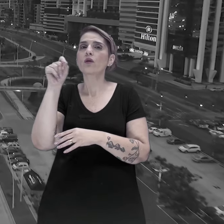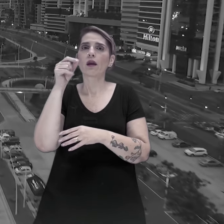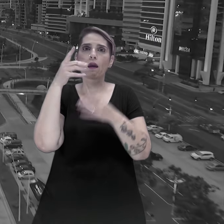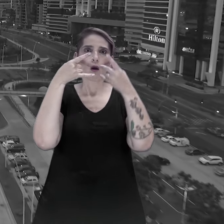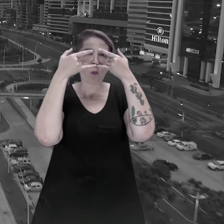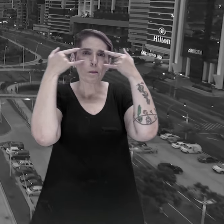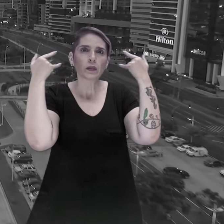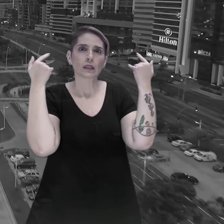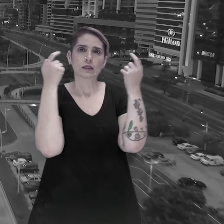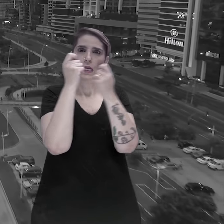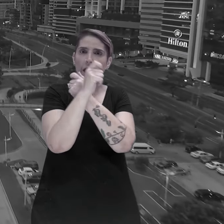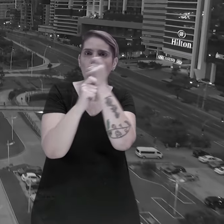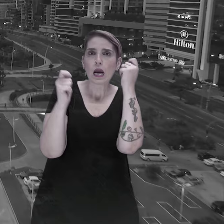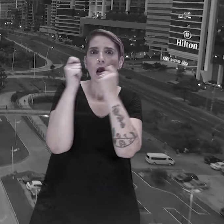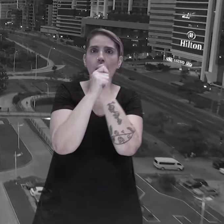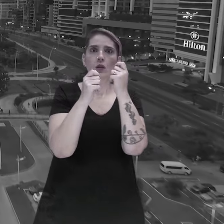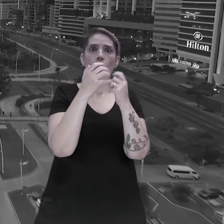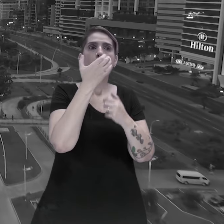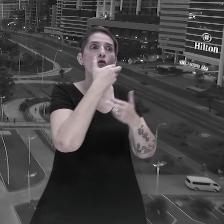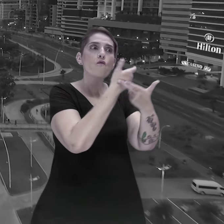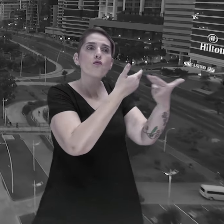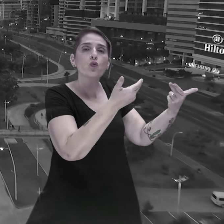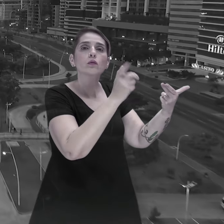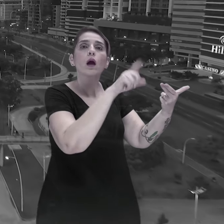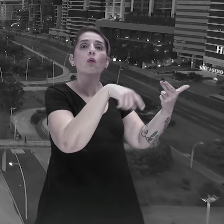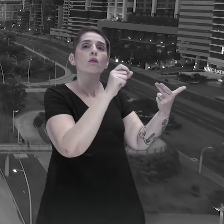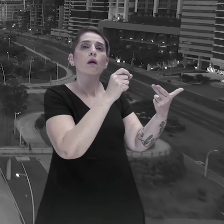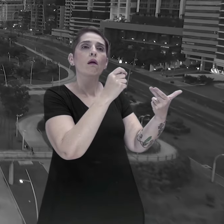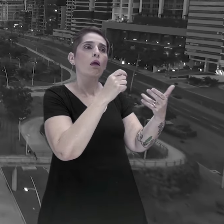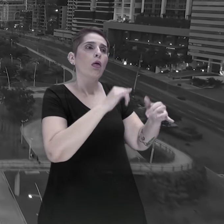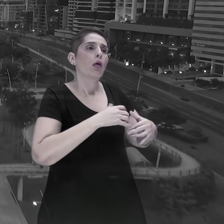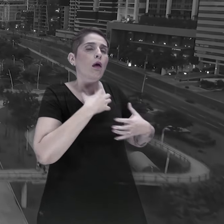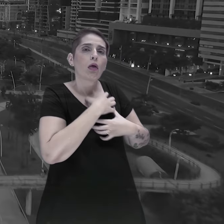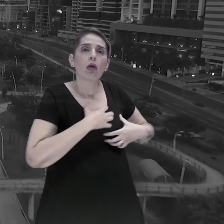e cujas frutas são a infelicidade e o desassossego.